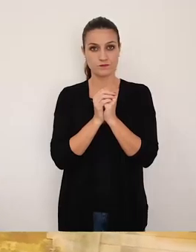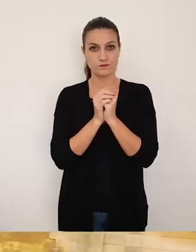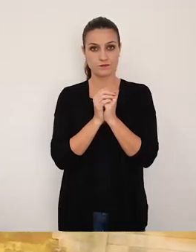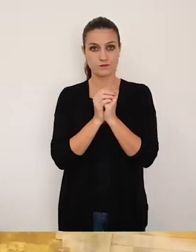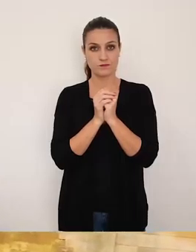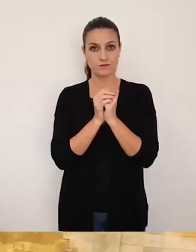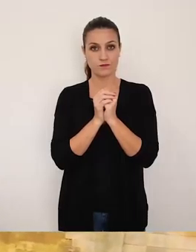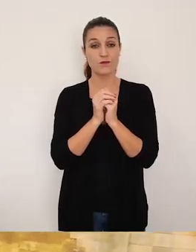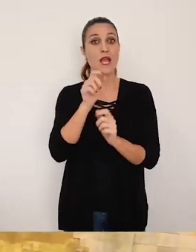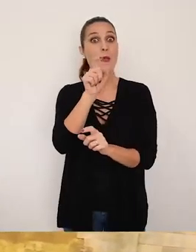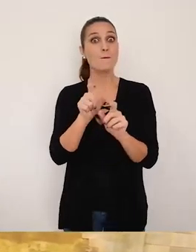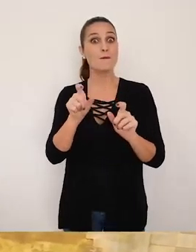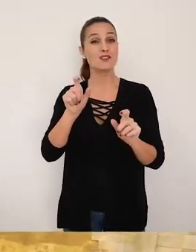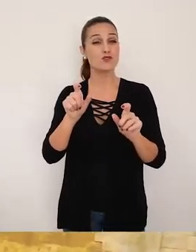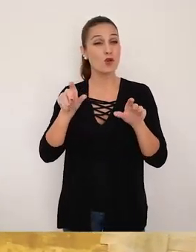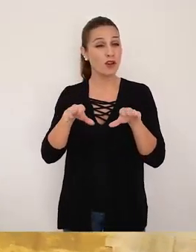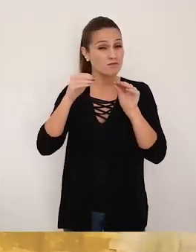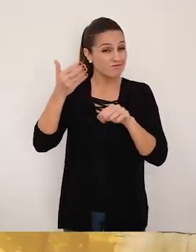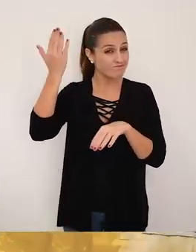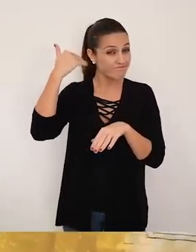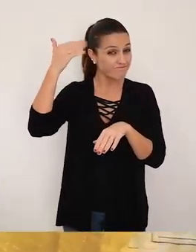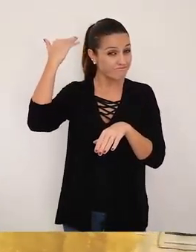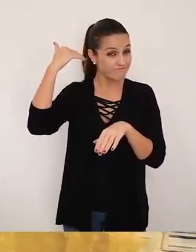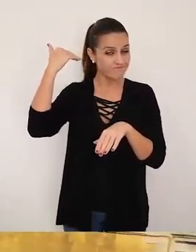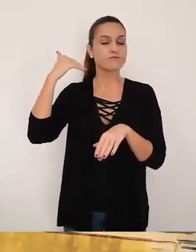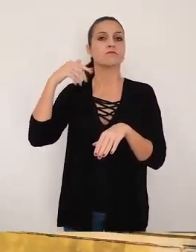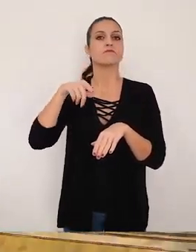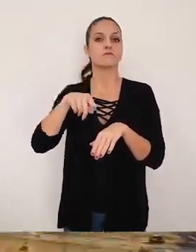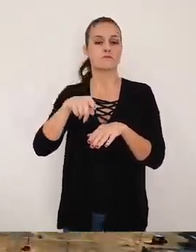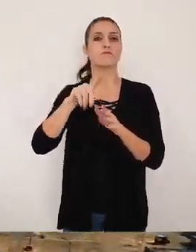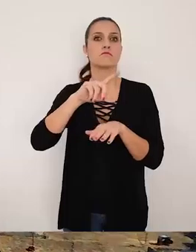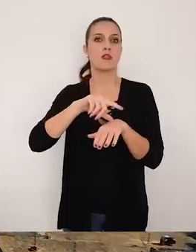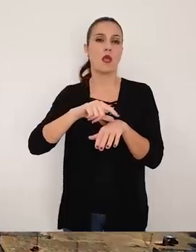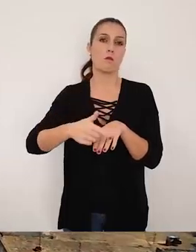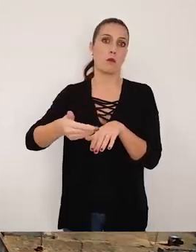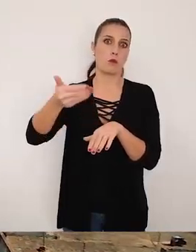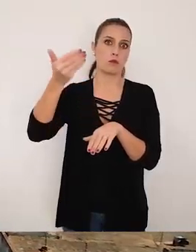L’antropizzazione del territorio risale a tempi antichissimi, sebbene le prime fonti